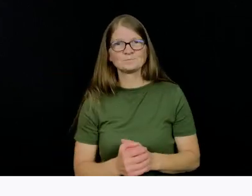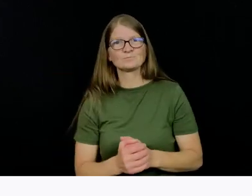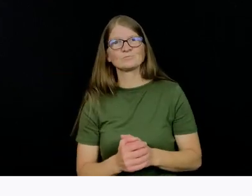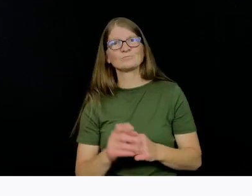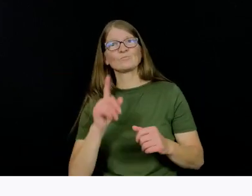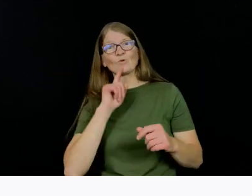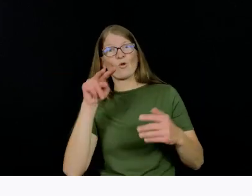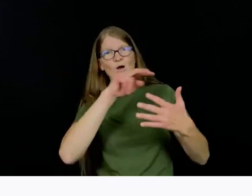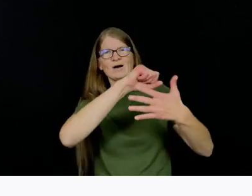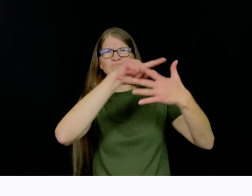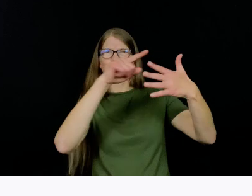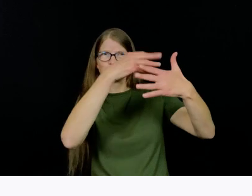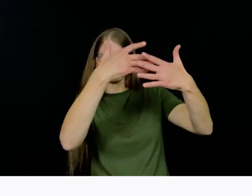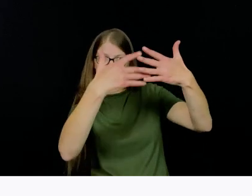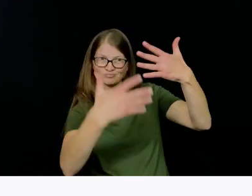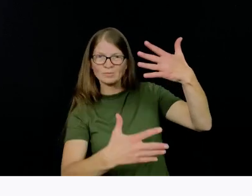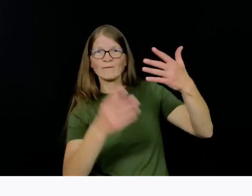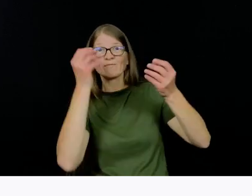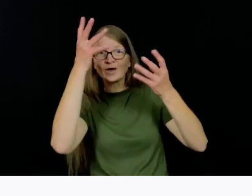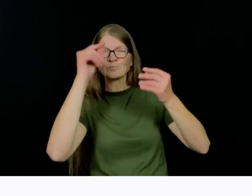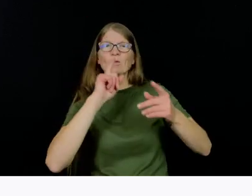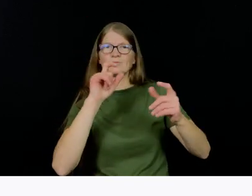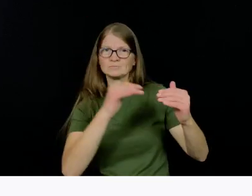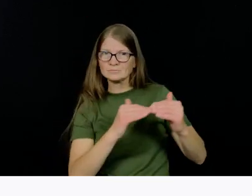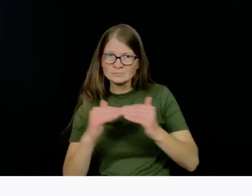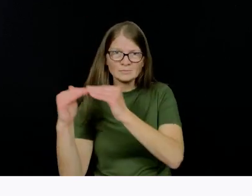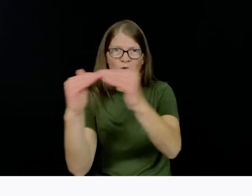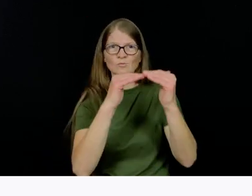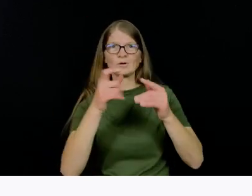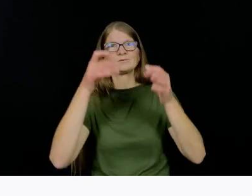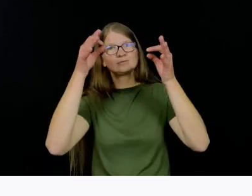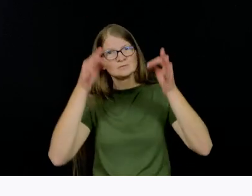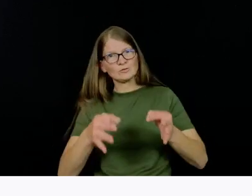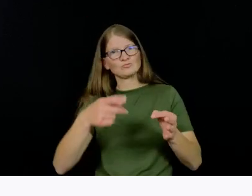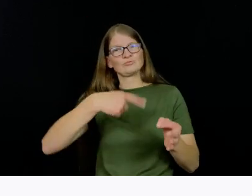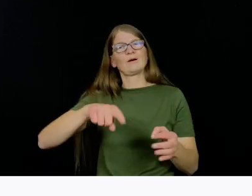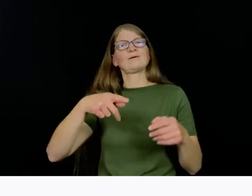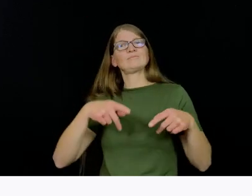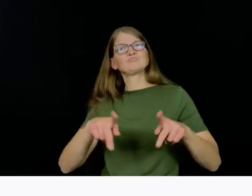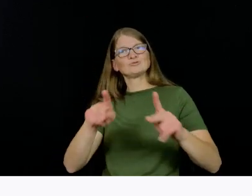إلى مجموعة متنوعة من المعلومات والأفكار ووجهات النظر أريد أن أختتم بتكرار